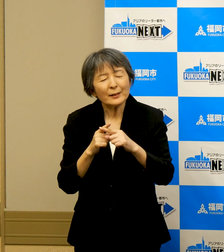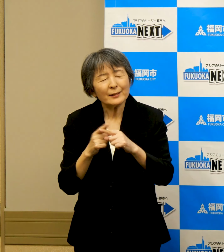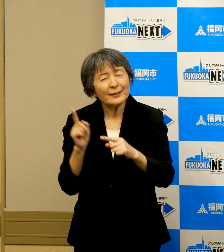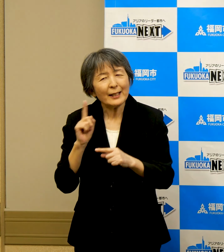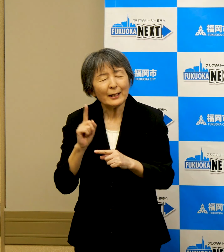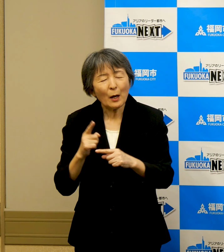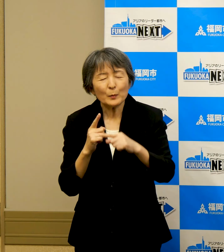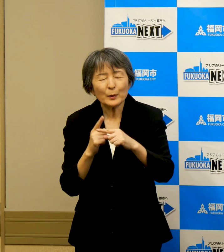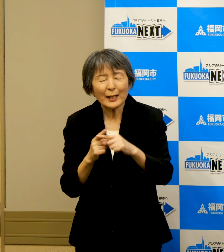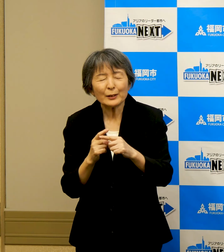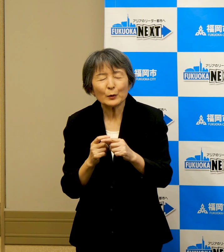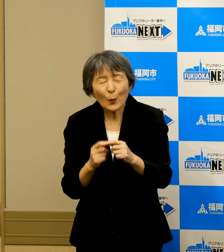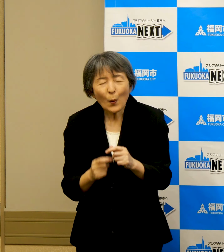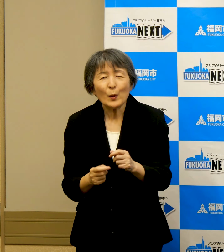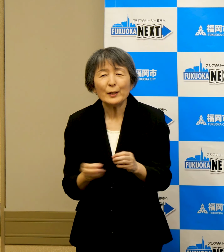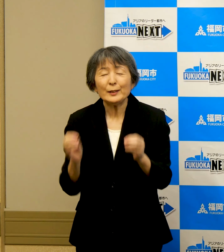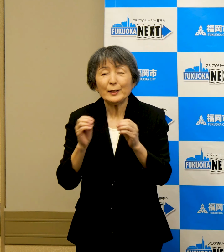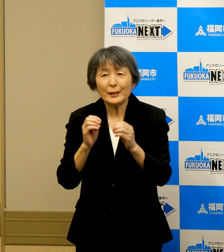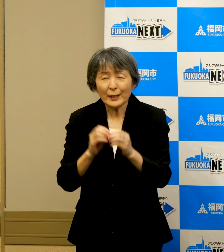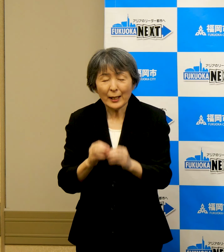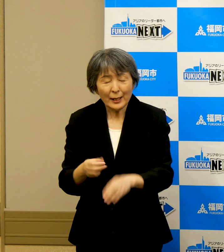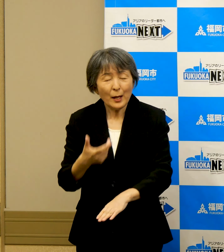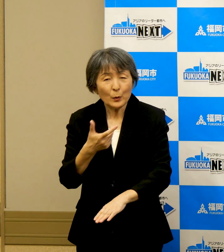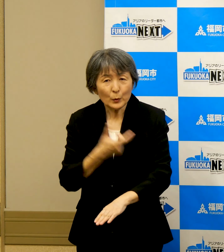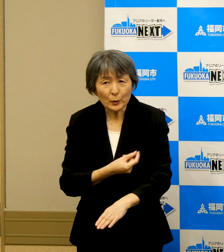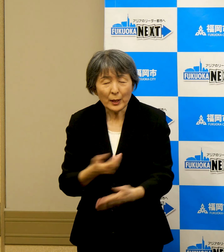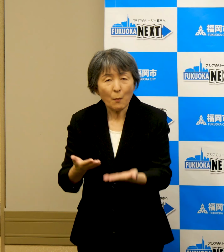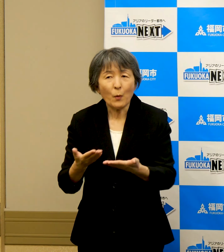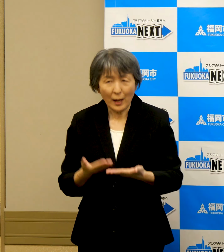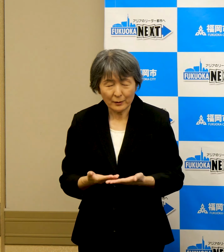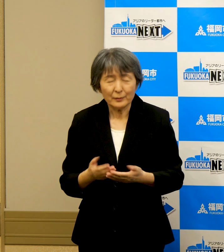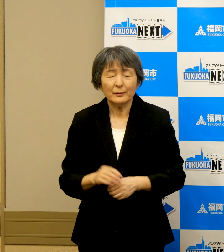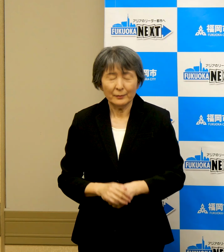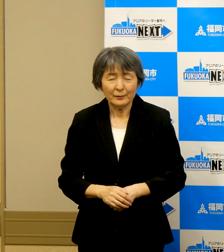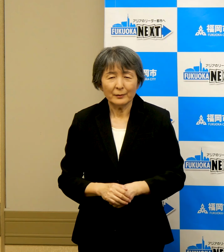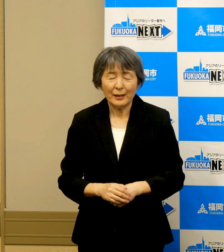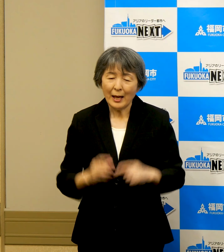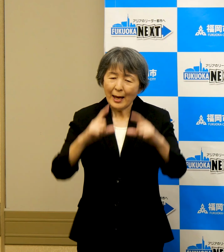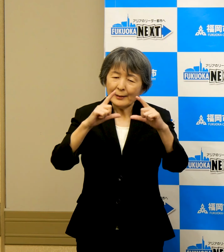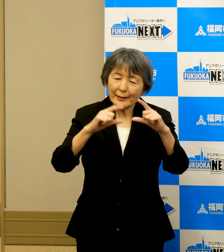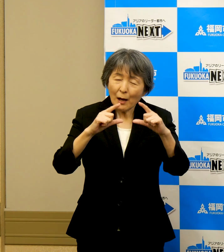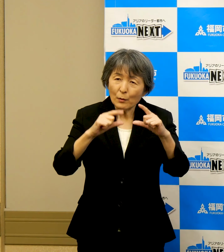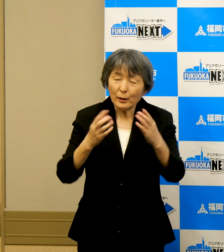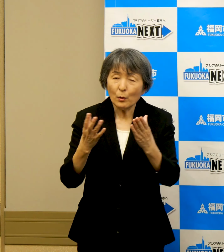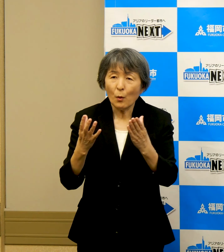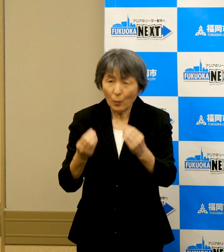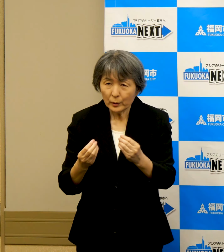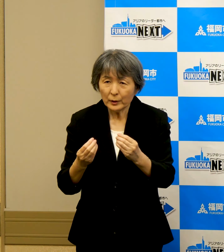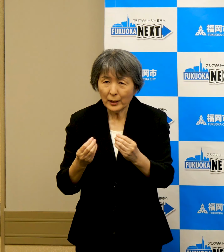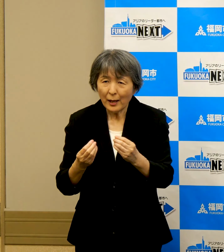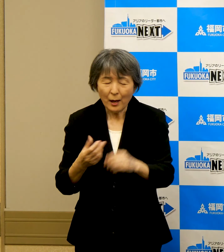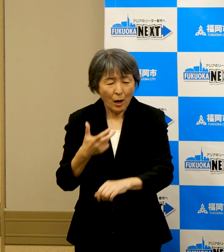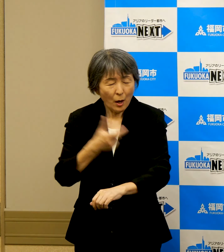だからその接種を 何割をもって完了とするかというのは 当然その 村とかですね